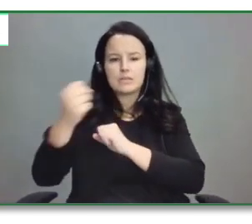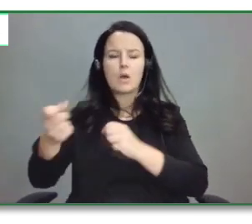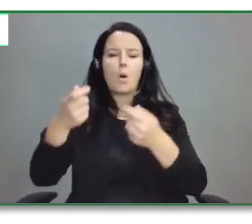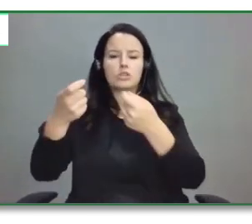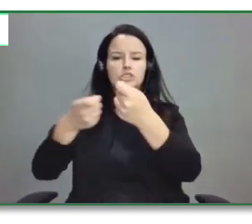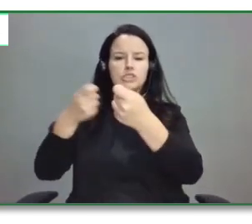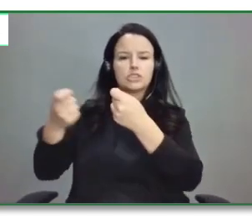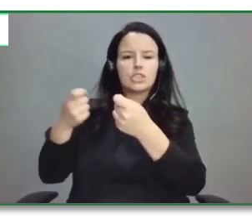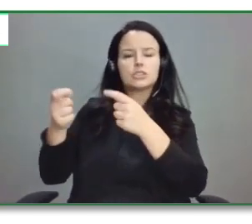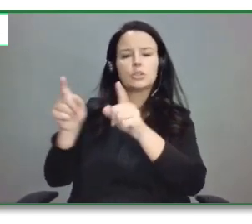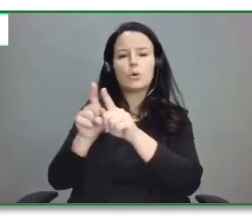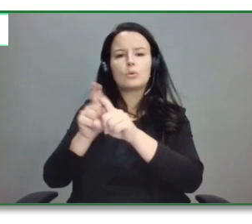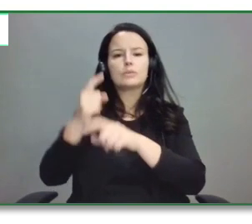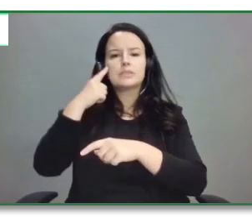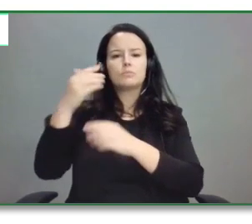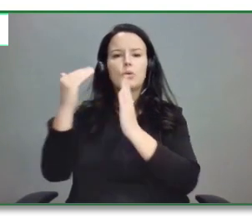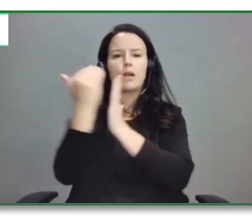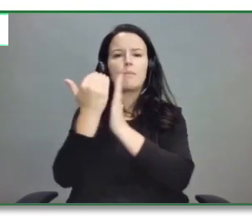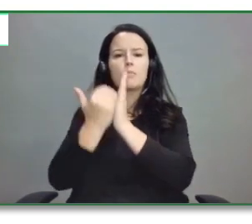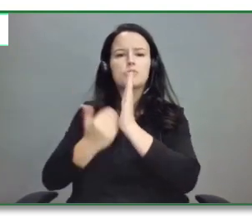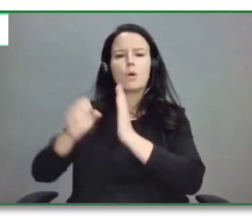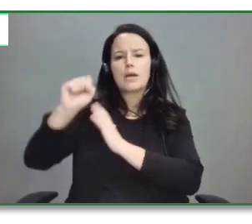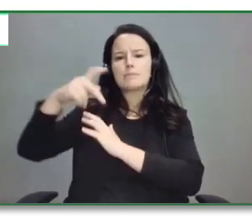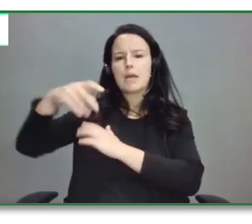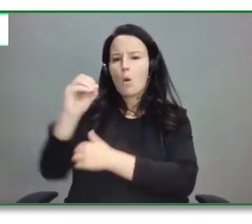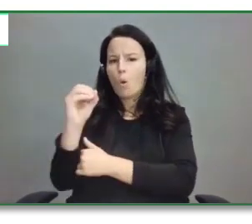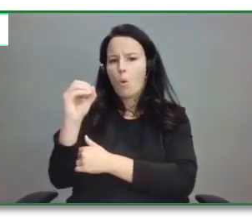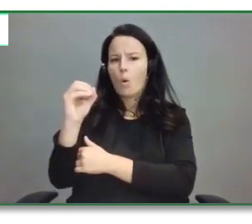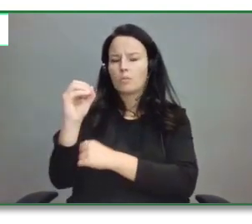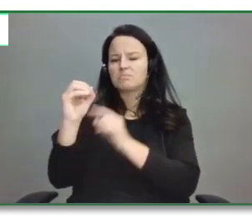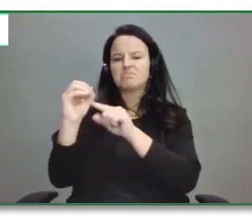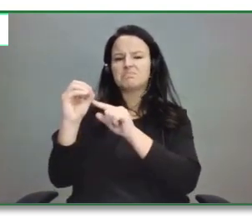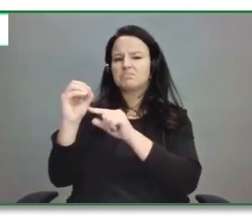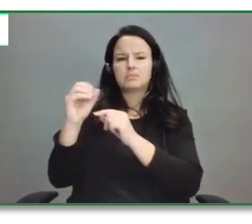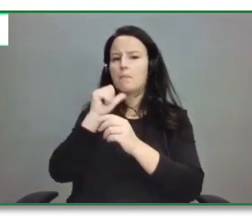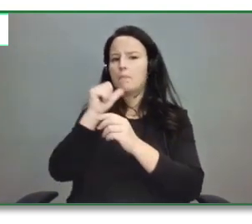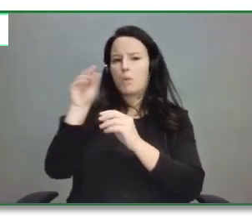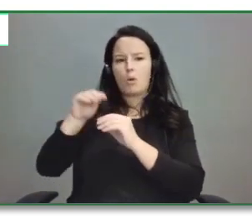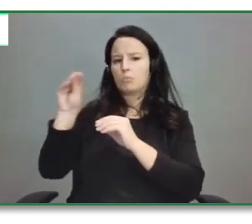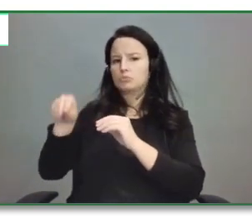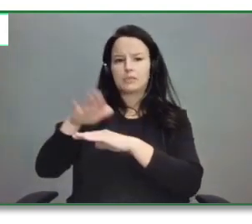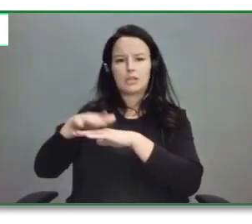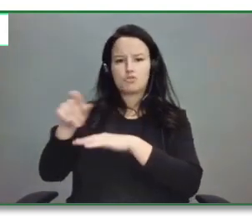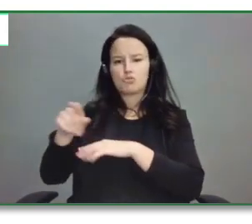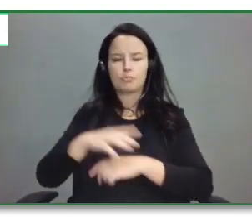SEO cet indicateur n'a pas été pondéré